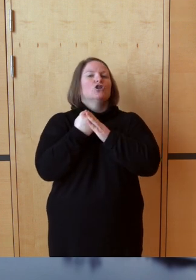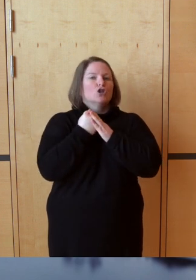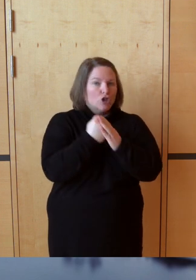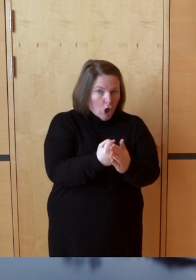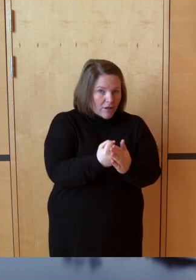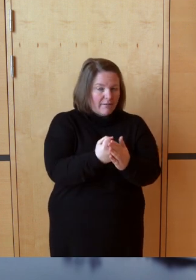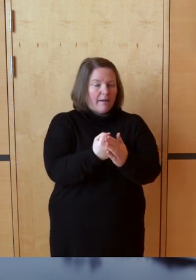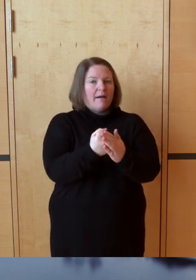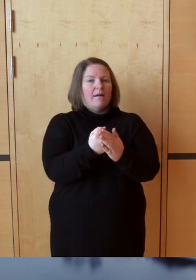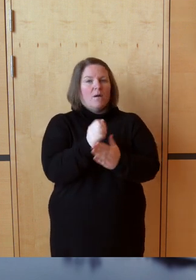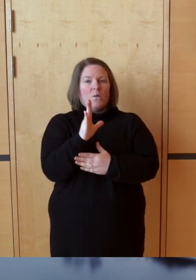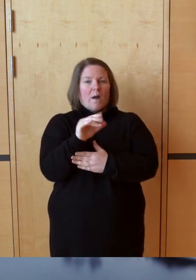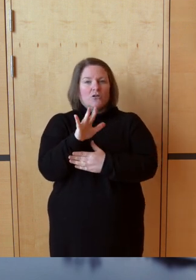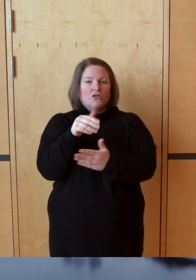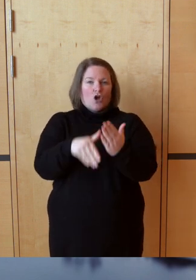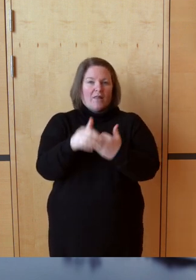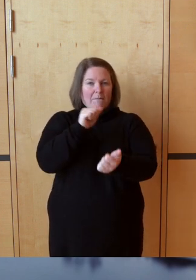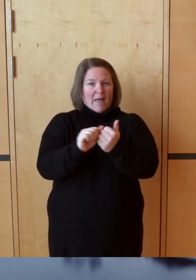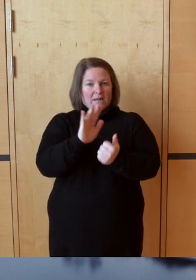Johan Söderberg lägger rörande